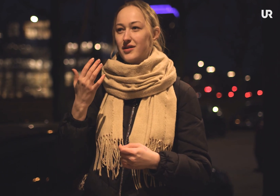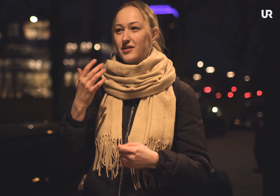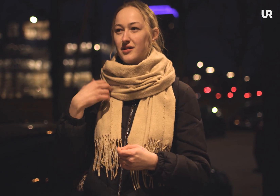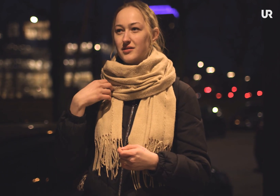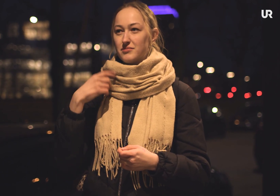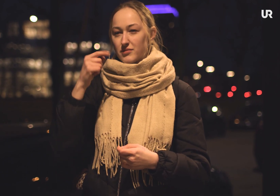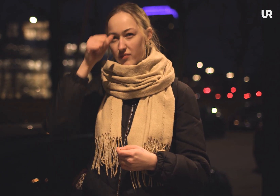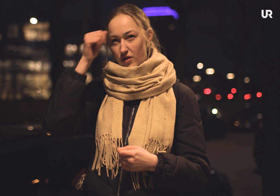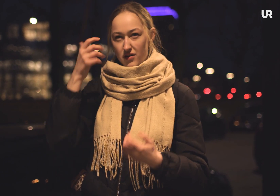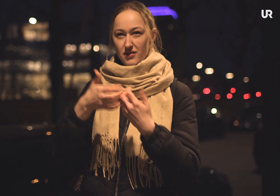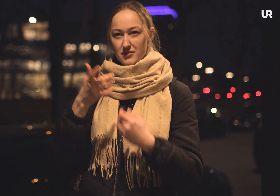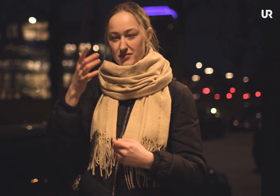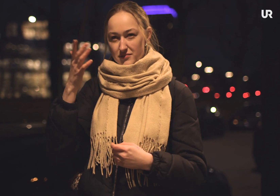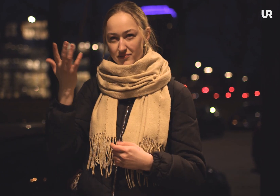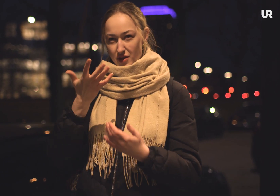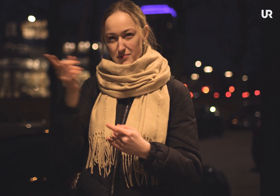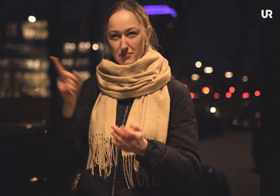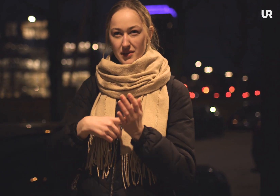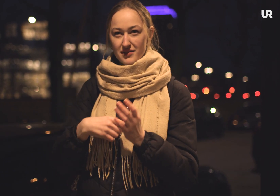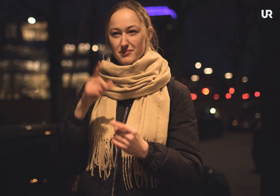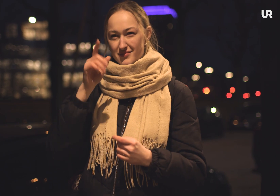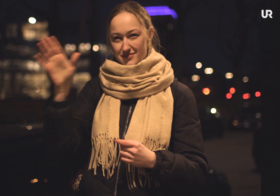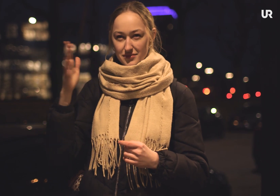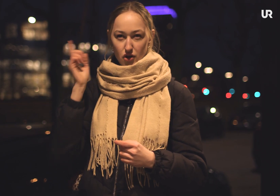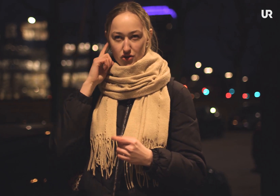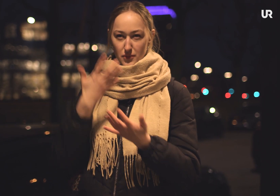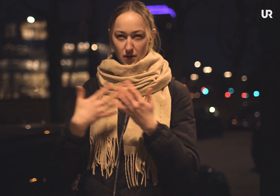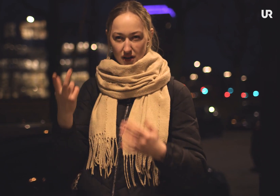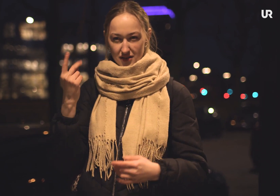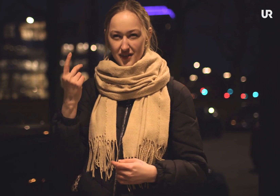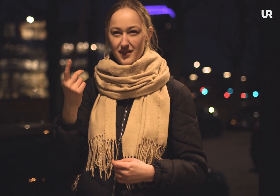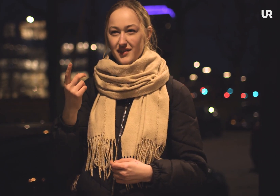Det blir ännu svårare för mig att klicka med hörande och förstå vad de menar. Språket de använder är ju helt annat.